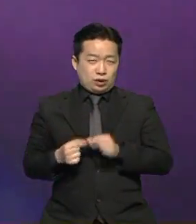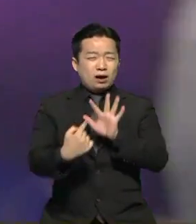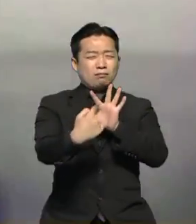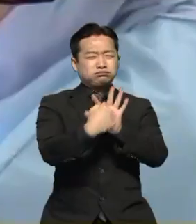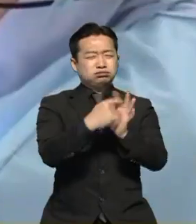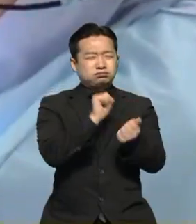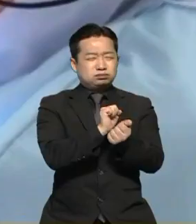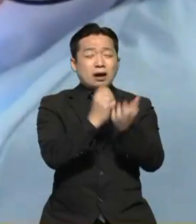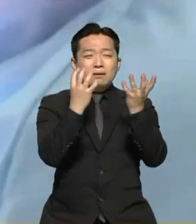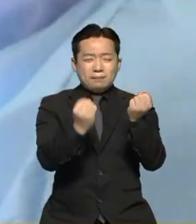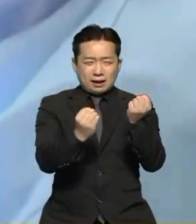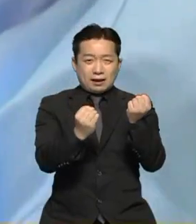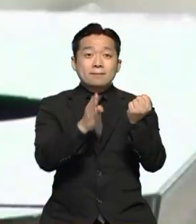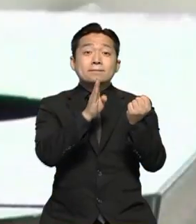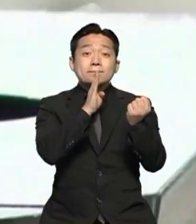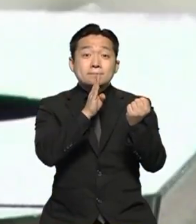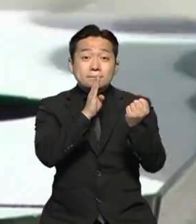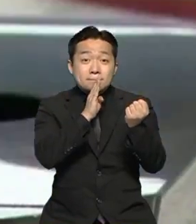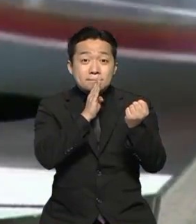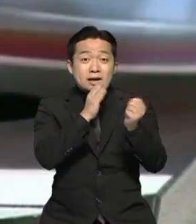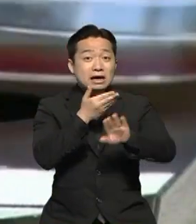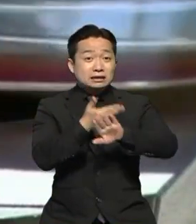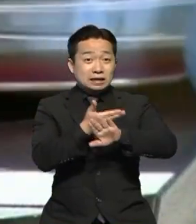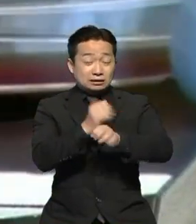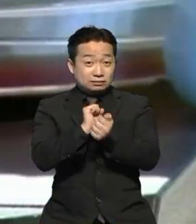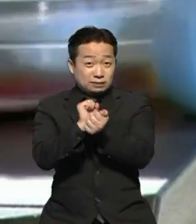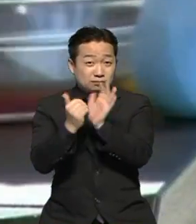다른 세포 면역 효과는 5~6개월 이상